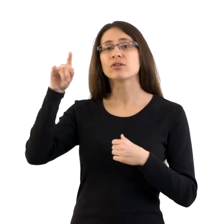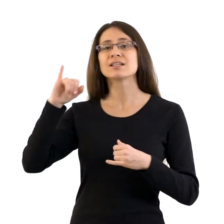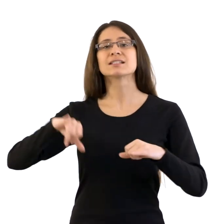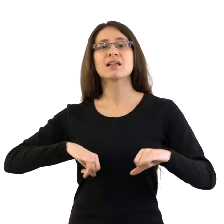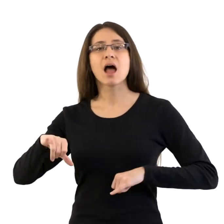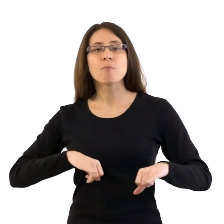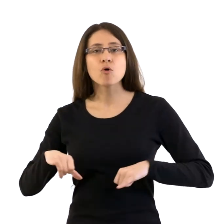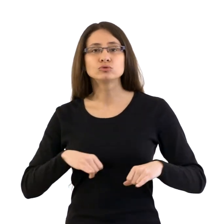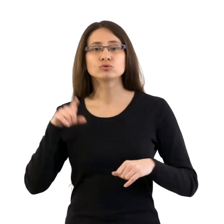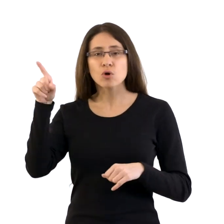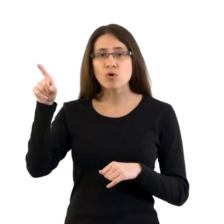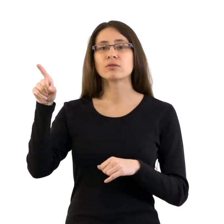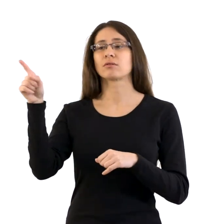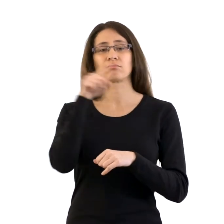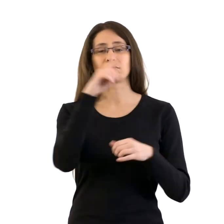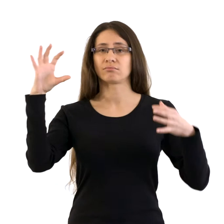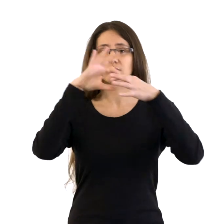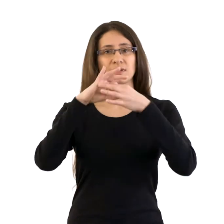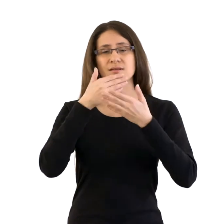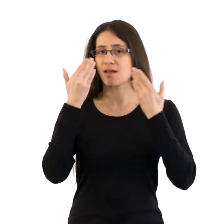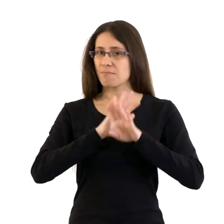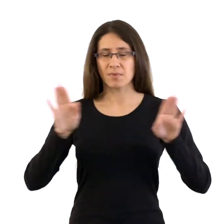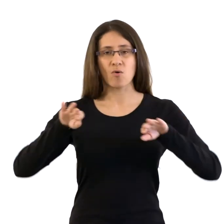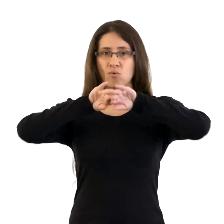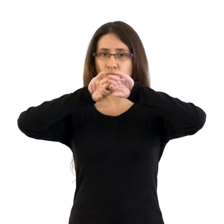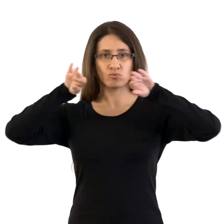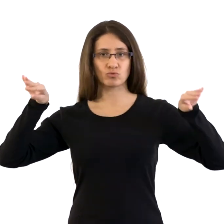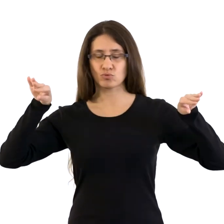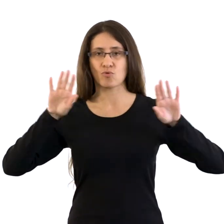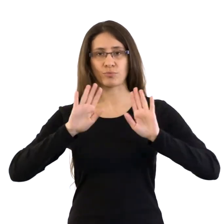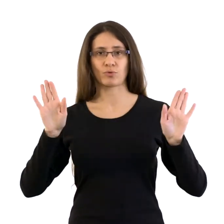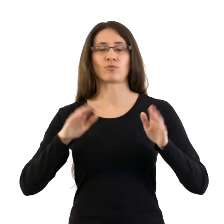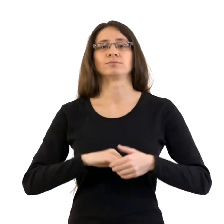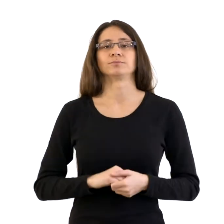niezależne od administracji rządowej i samorządowej